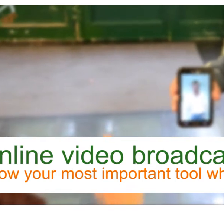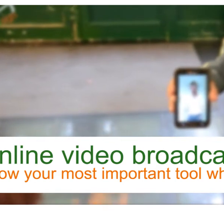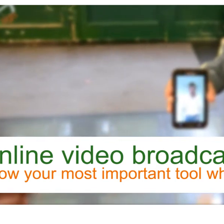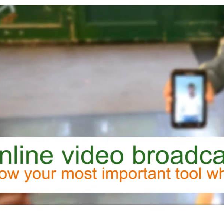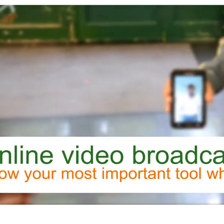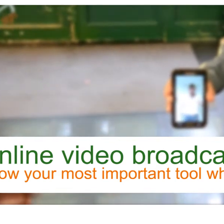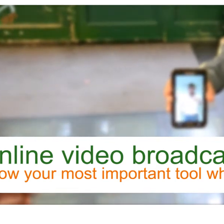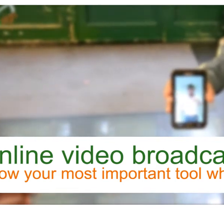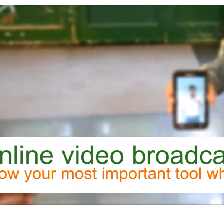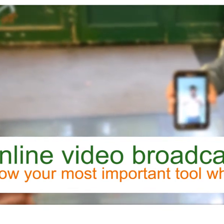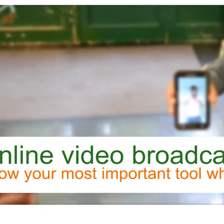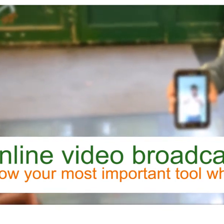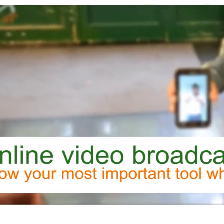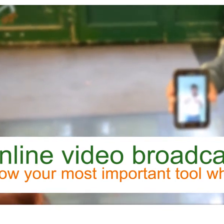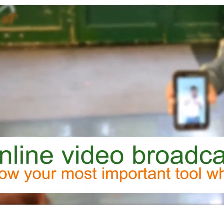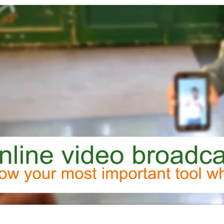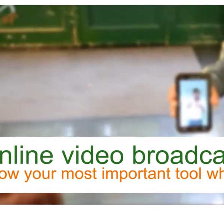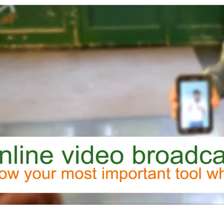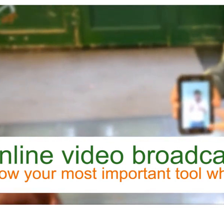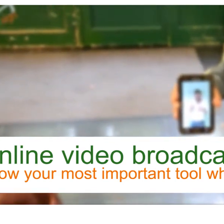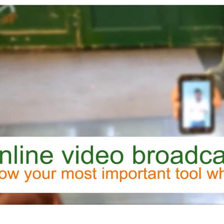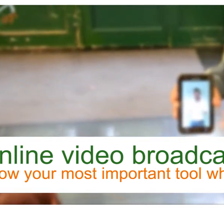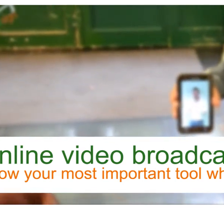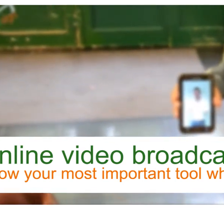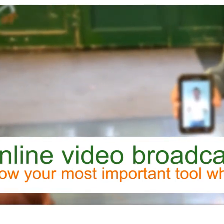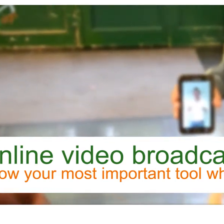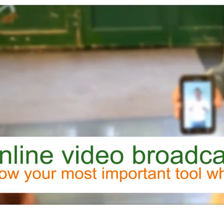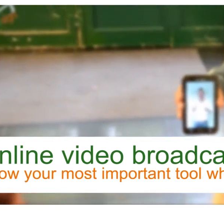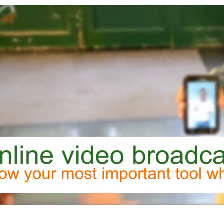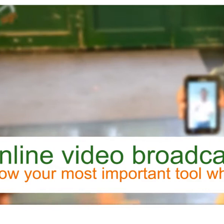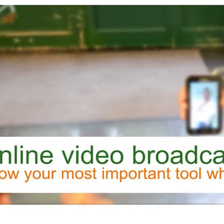Emissió online d’un vídeo Mostra la teva eina més important que t’ajuda en el teu dia a dia